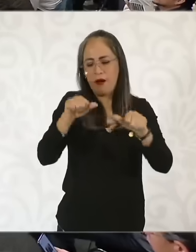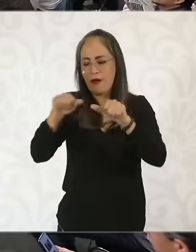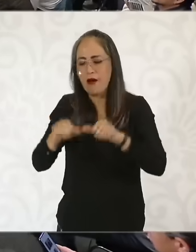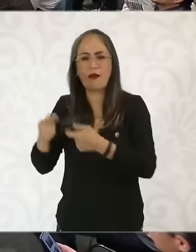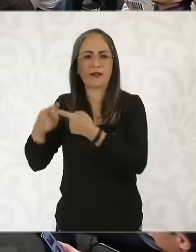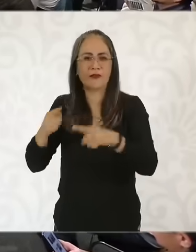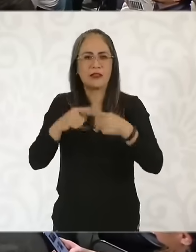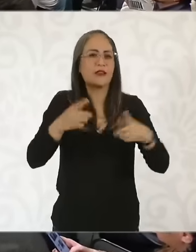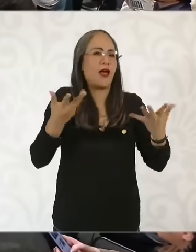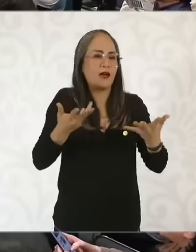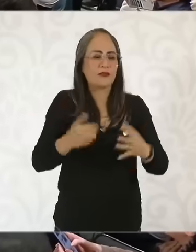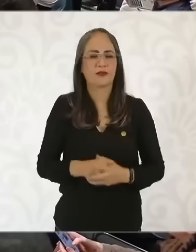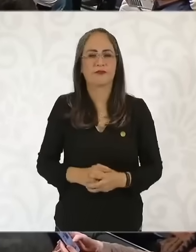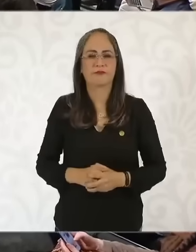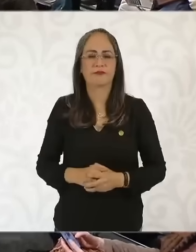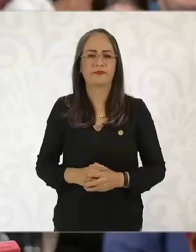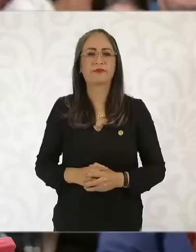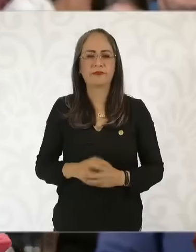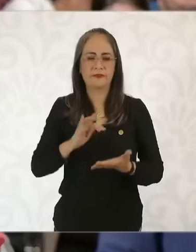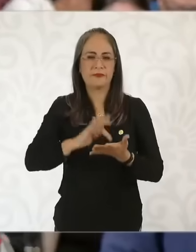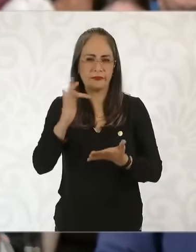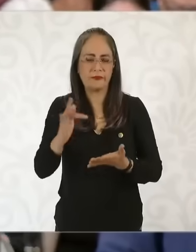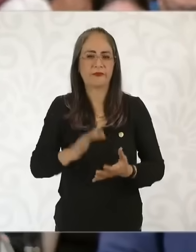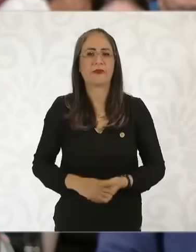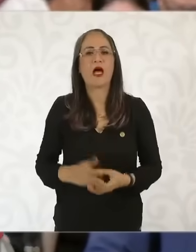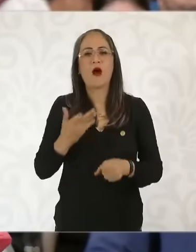Muchas gracias, presidenta. Eh, preguntarle qué información tiene del proyecto Zaguaro